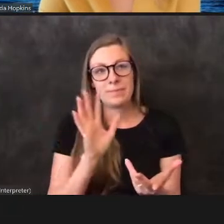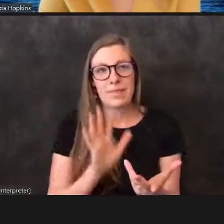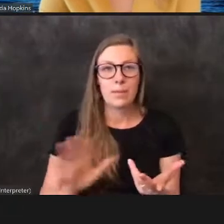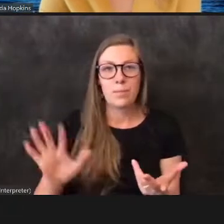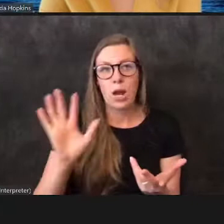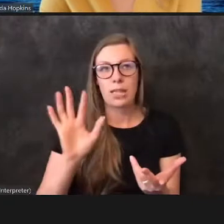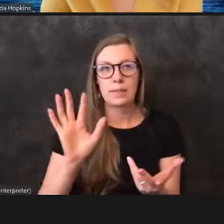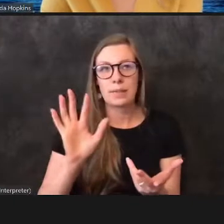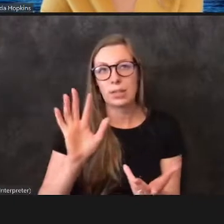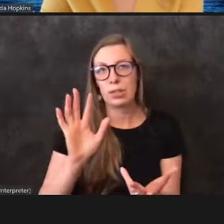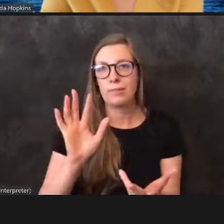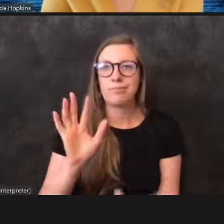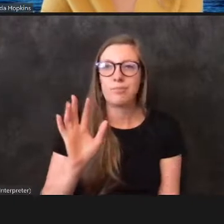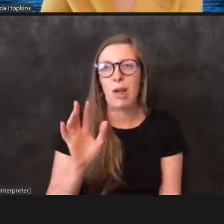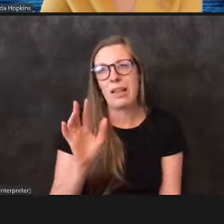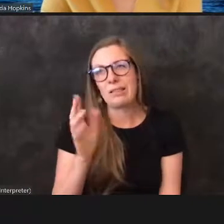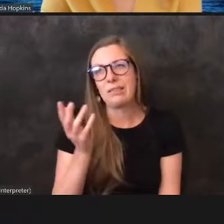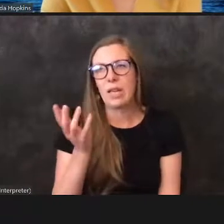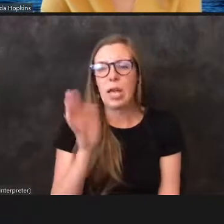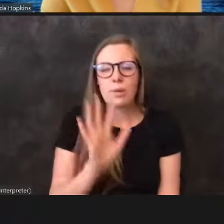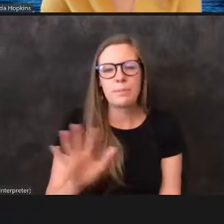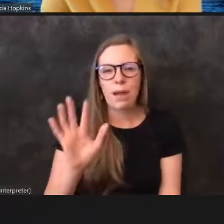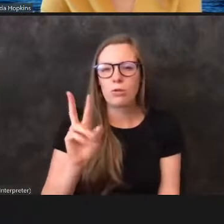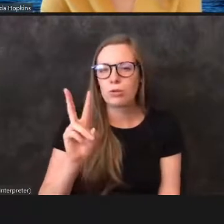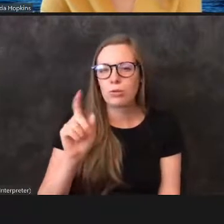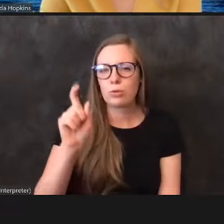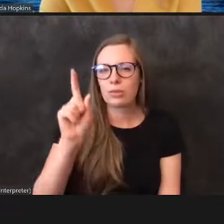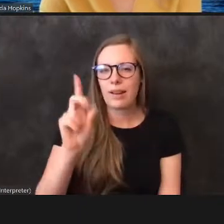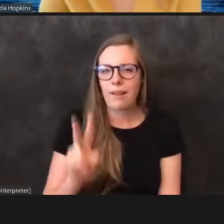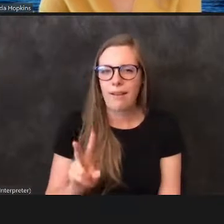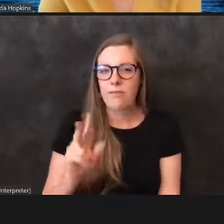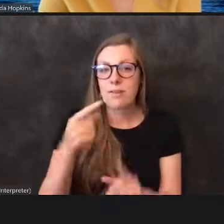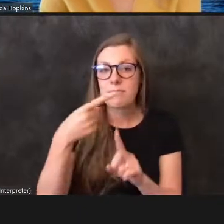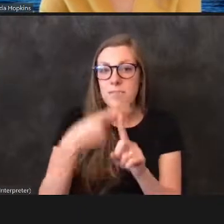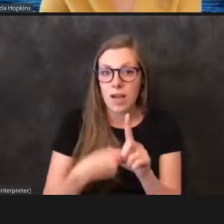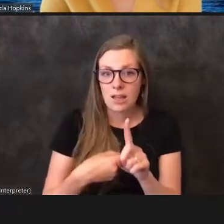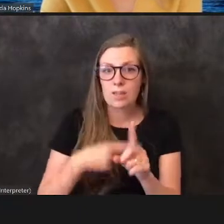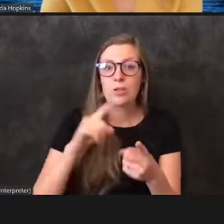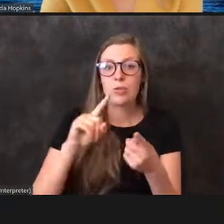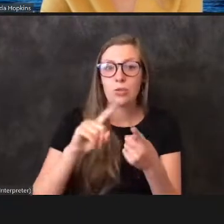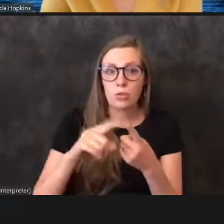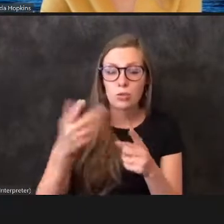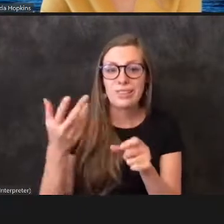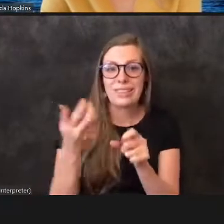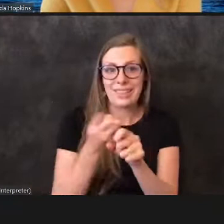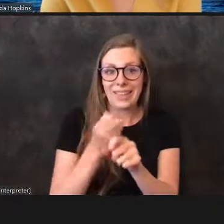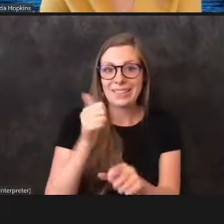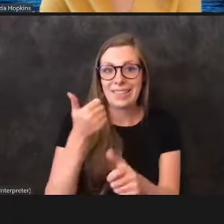adelante en 2, nos tomó dos meses y medio obtener diez mil diez millones de dólares